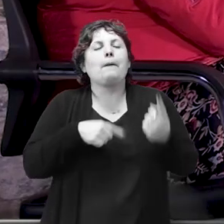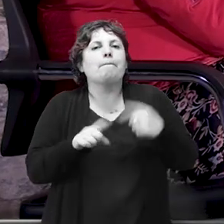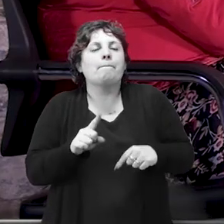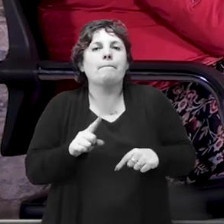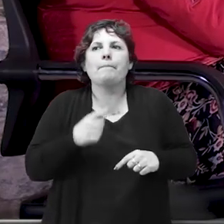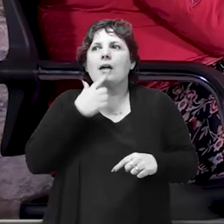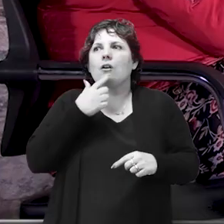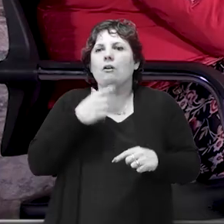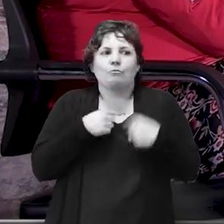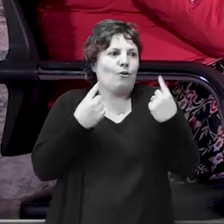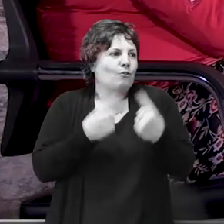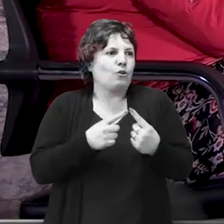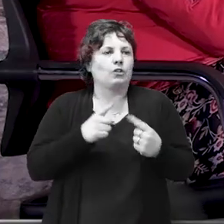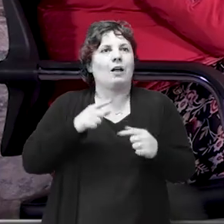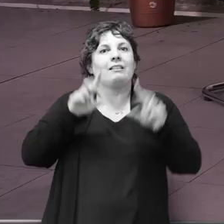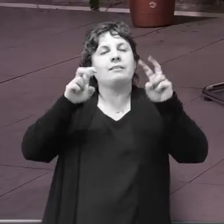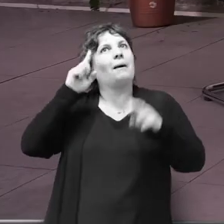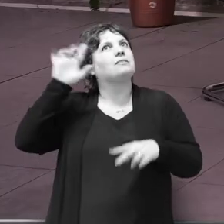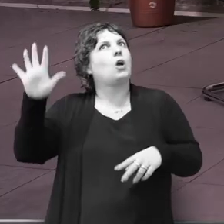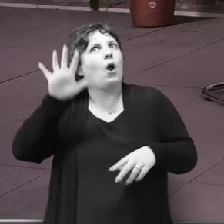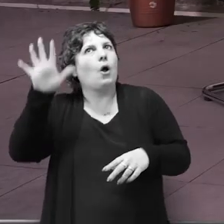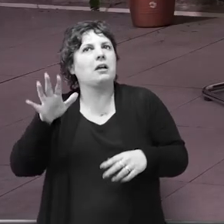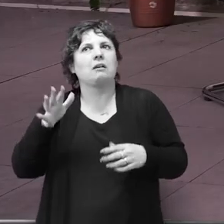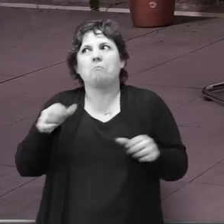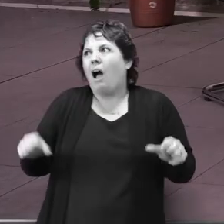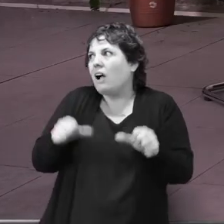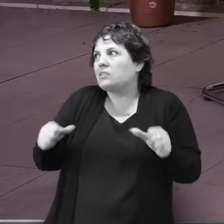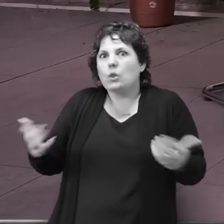¿Cómo aportamos desde la psicología? ¿Qué se está haciendo desde la Facultad?